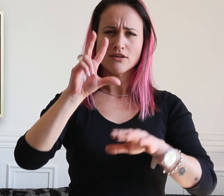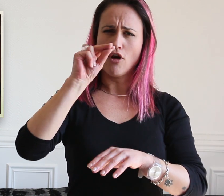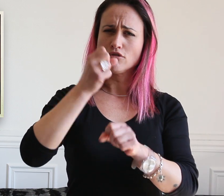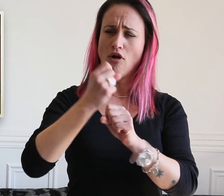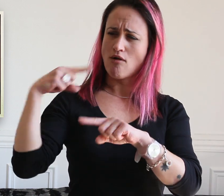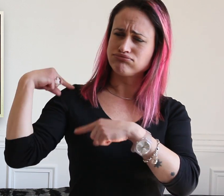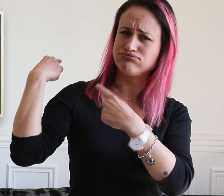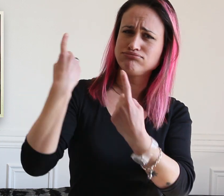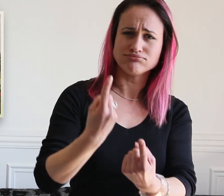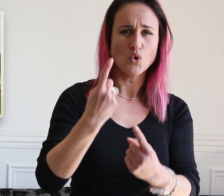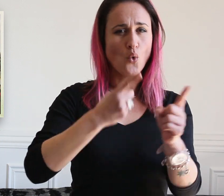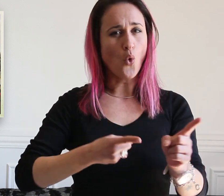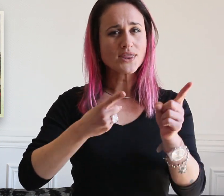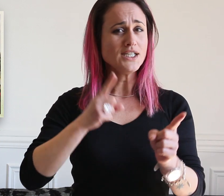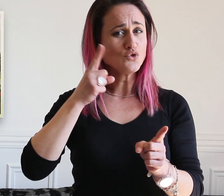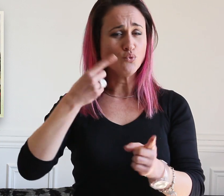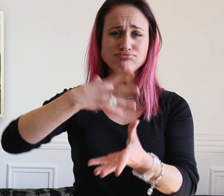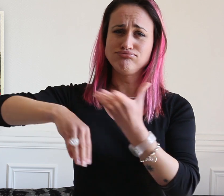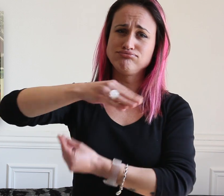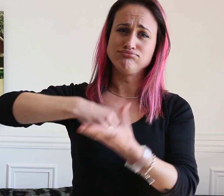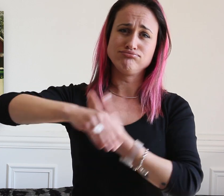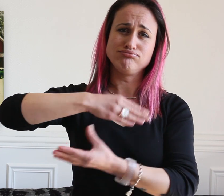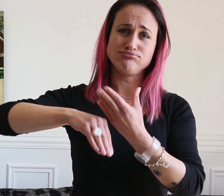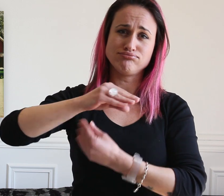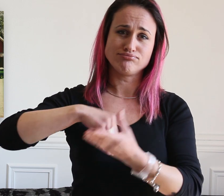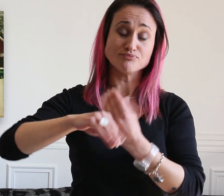Depuis 30 ans, on y organise des colonies pour des jeunes sourds.